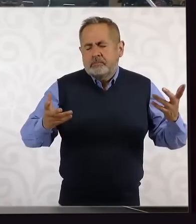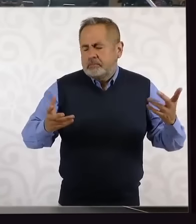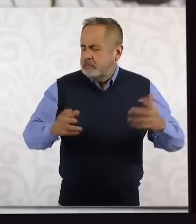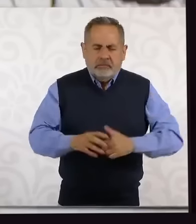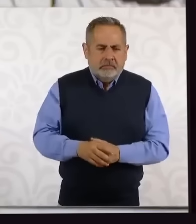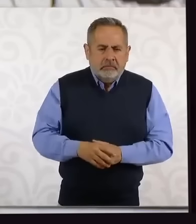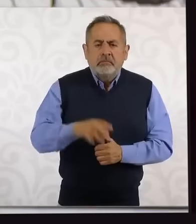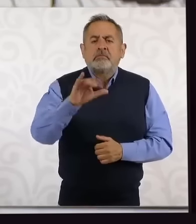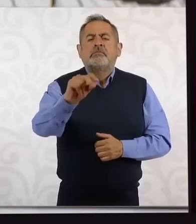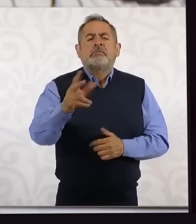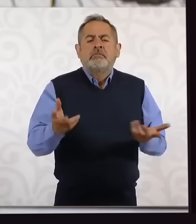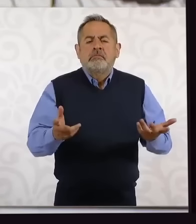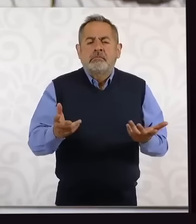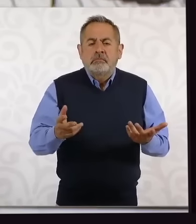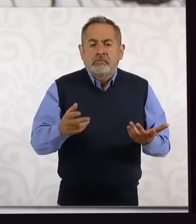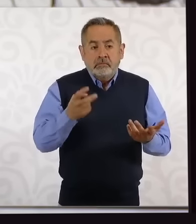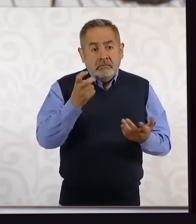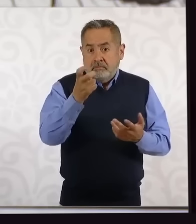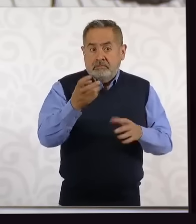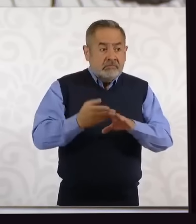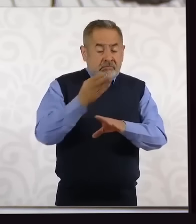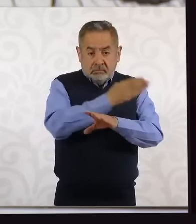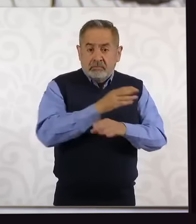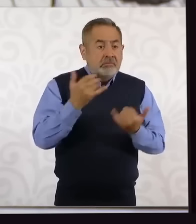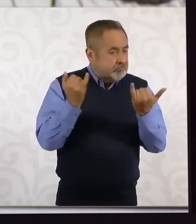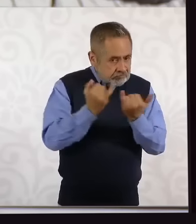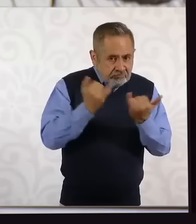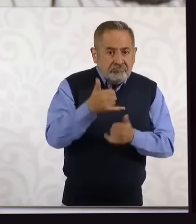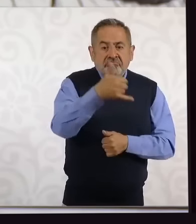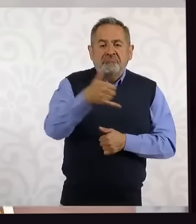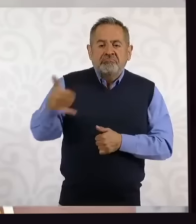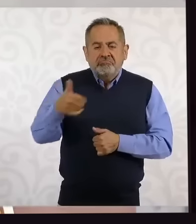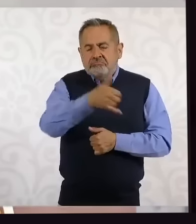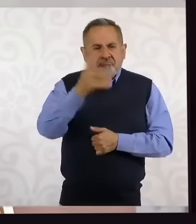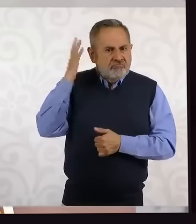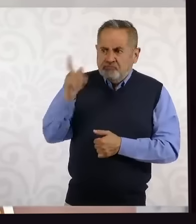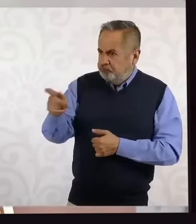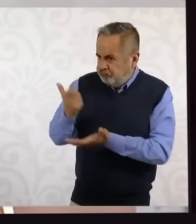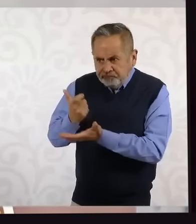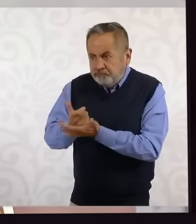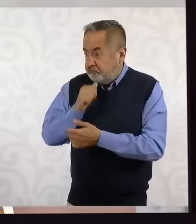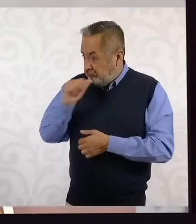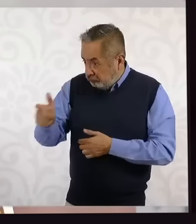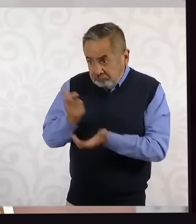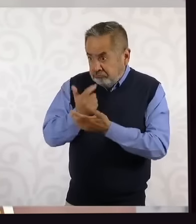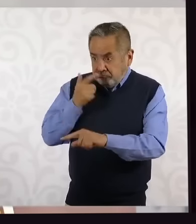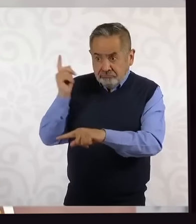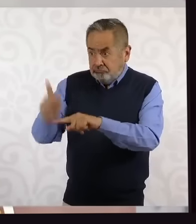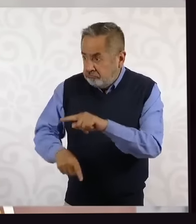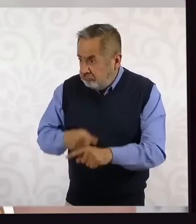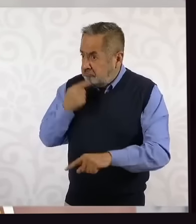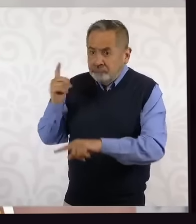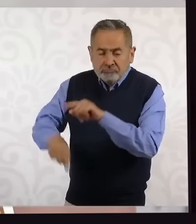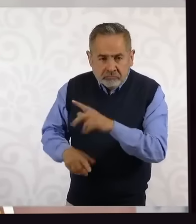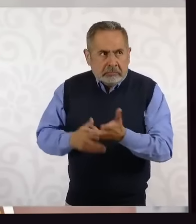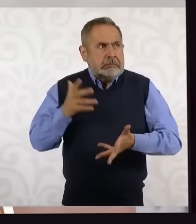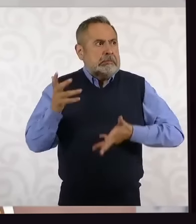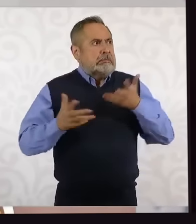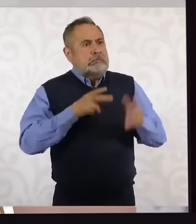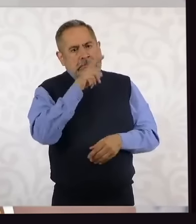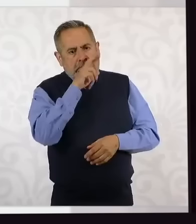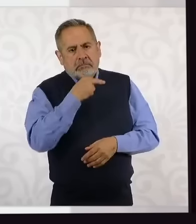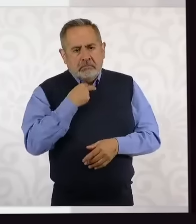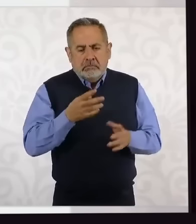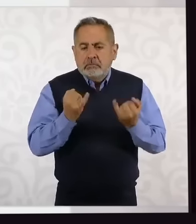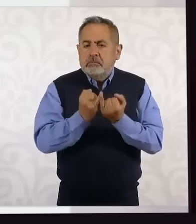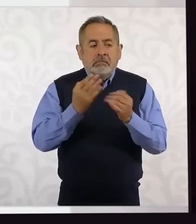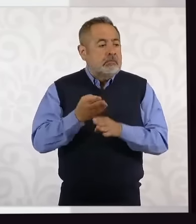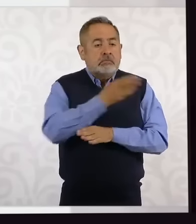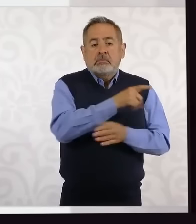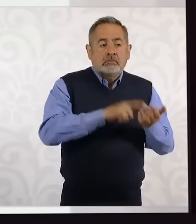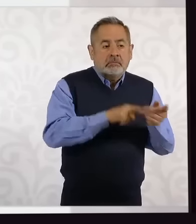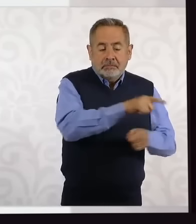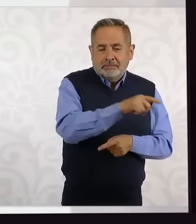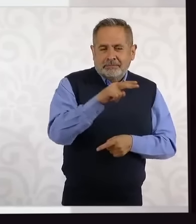a poco no. Y así se usaba antes en el Infonavit, ¿eh? Así se usaba antes en eh la financiera,